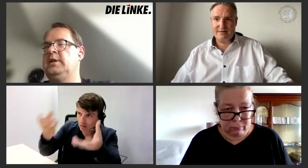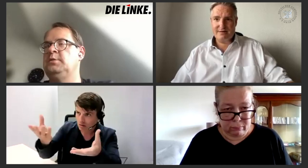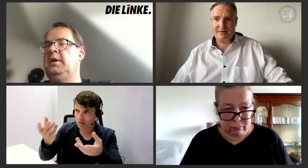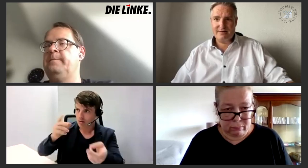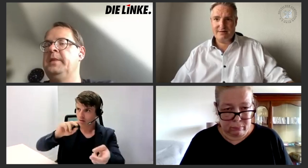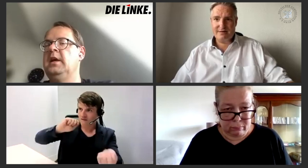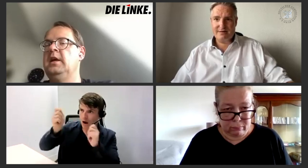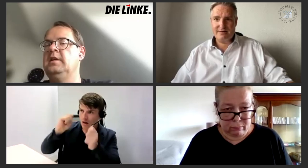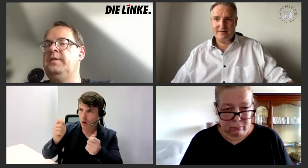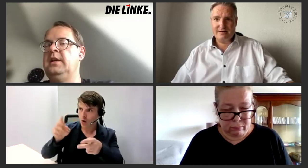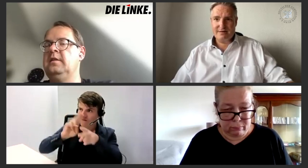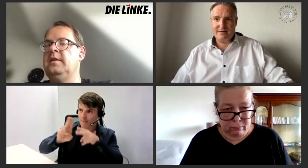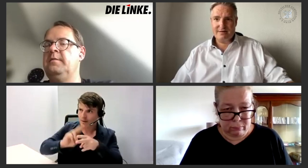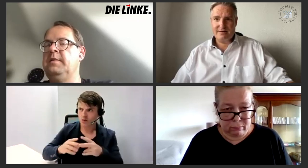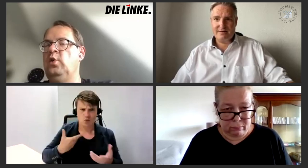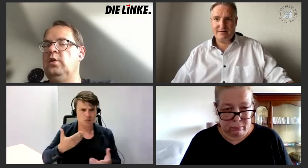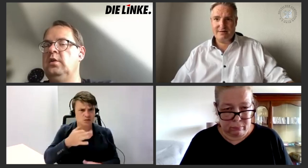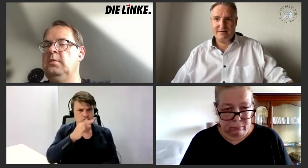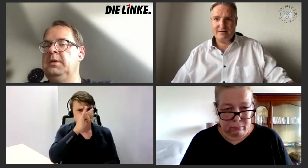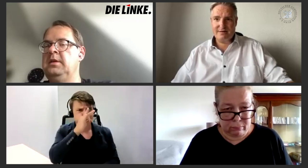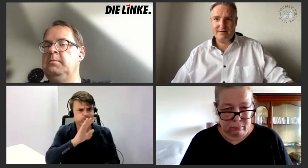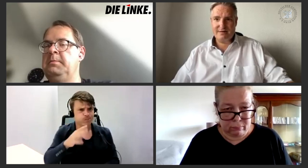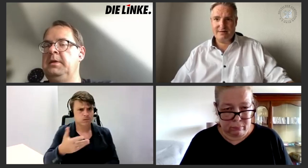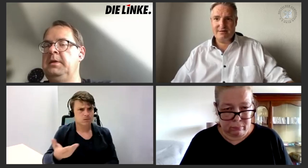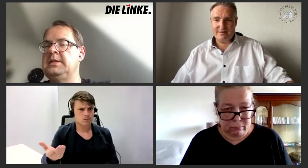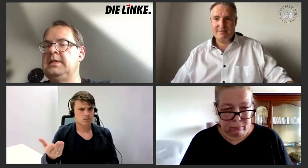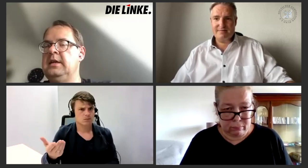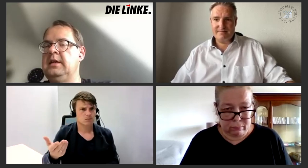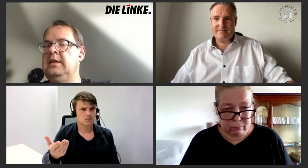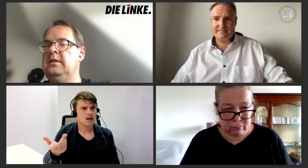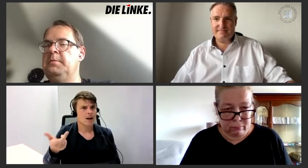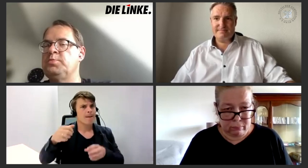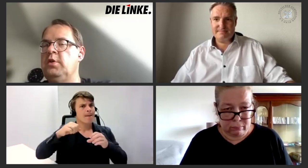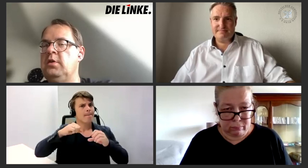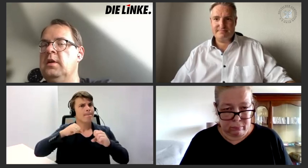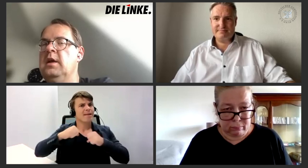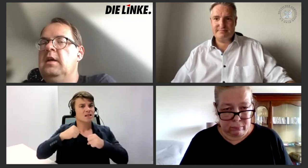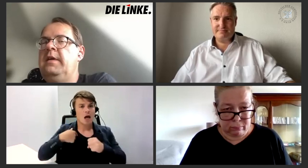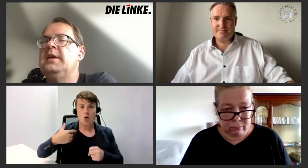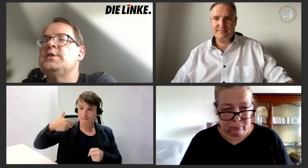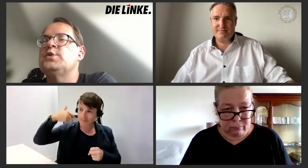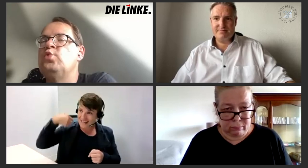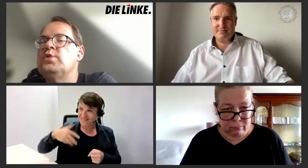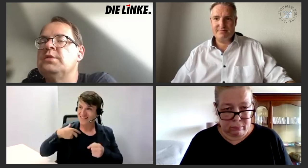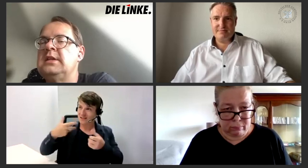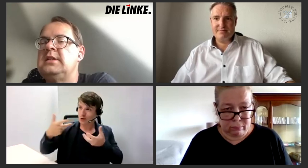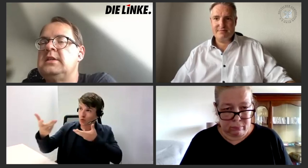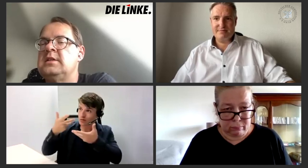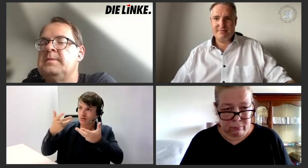und Verbesserungsvorschläge zu machen. Deswegen, das haben wir auch mit den Ministerien besprochen, wäre